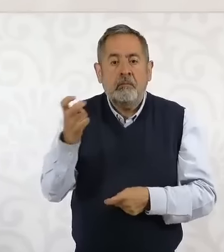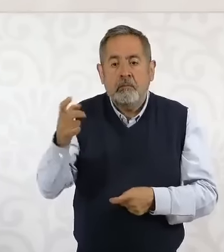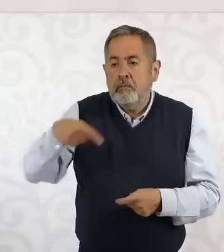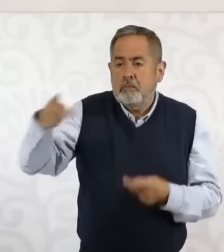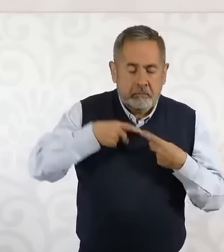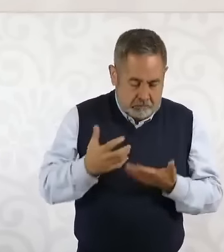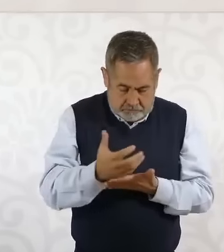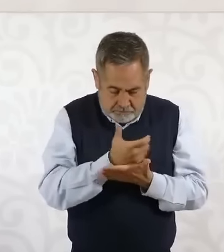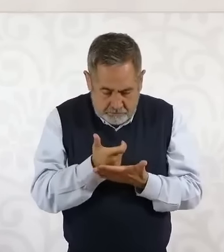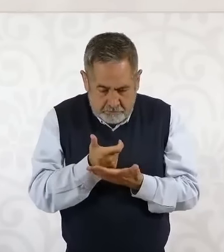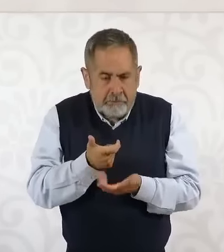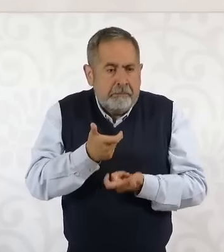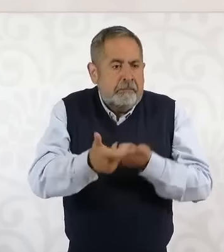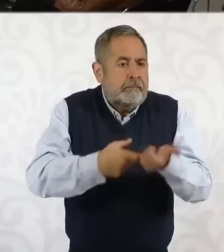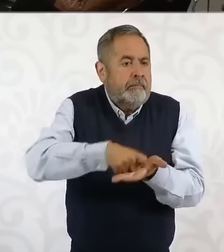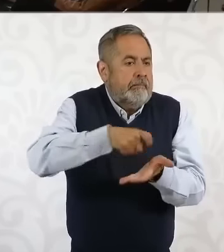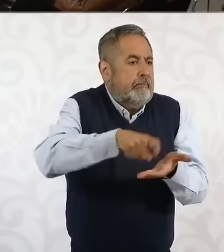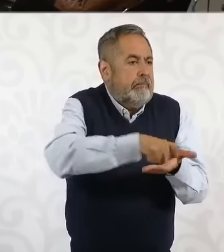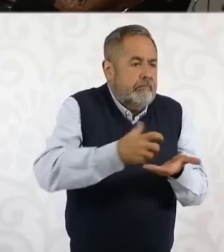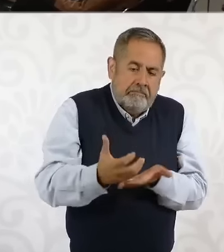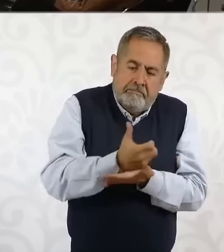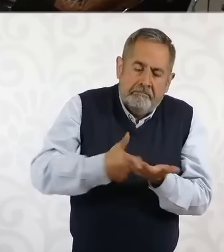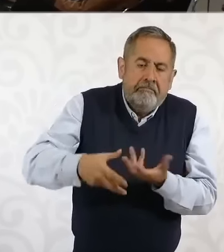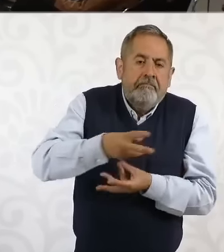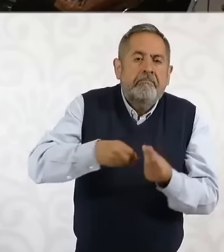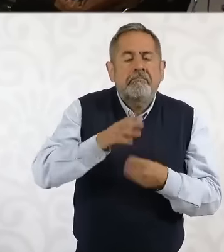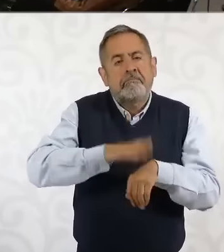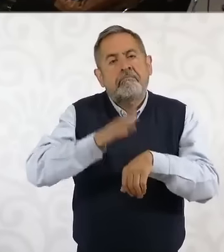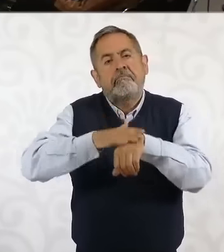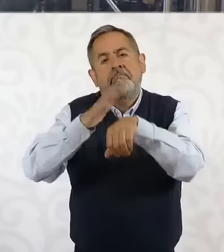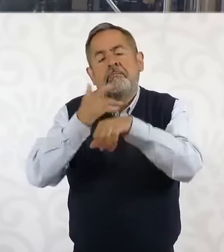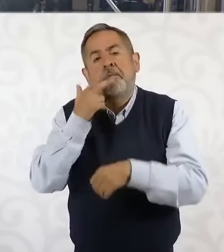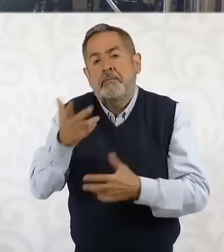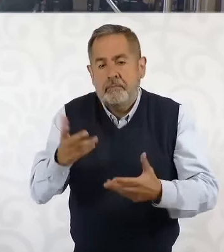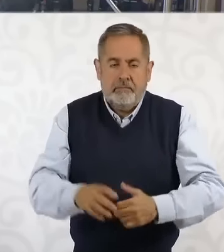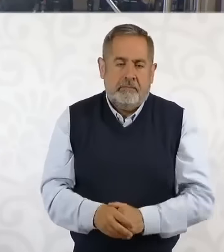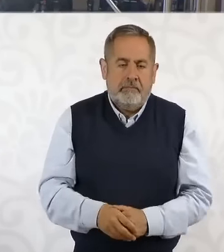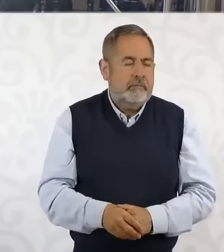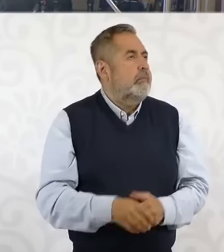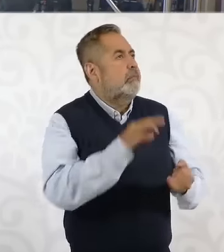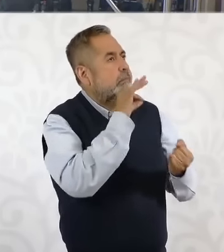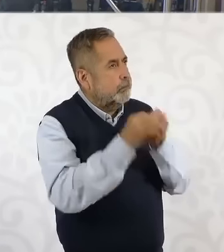está moviendo. Muchas gracias, presidenta. Ya por último, en el marco de la firma y el envío de